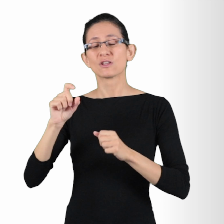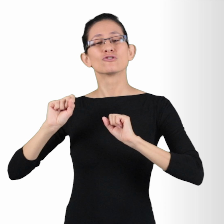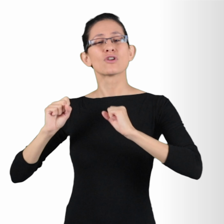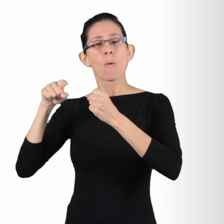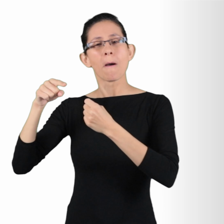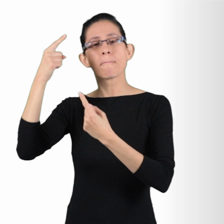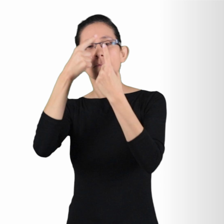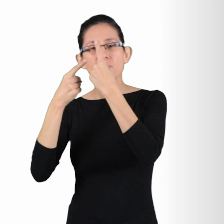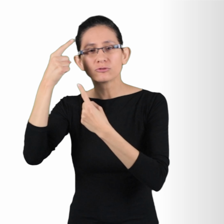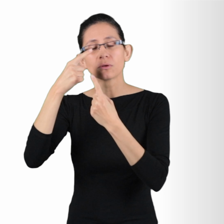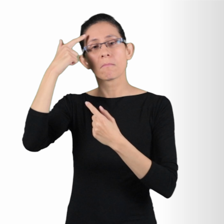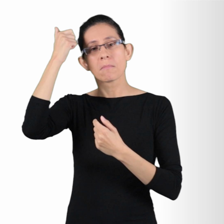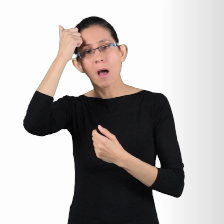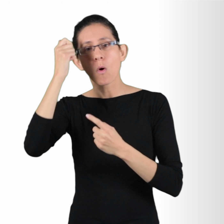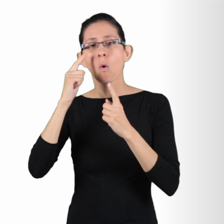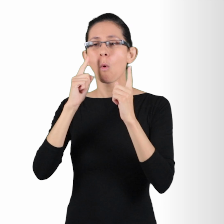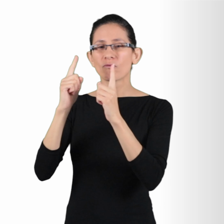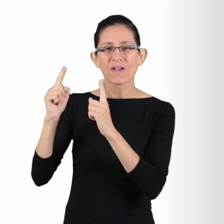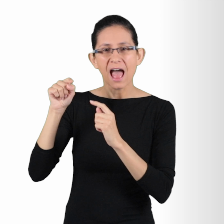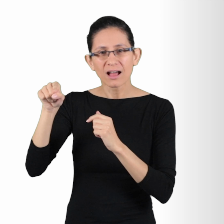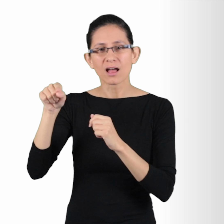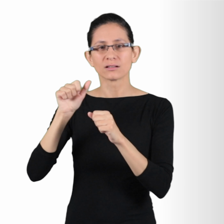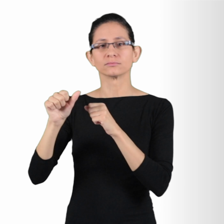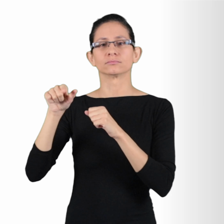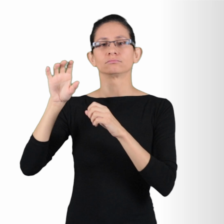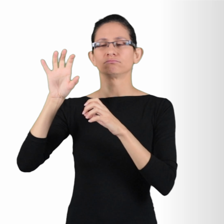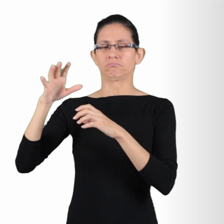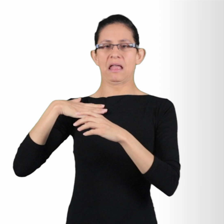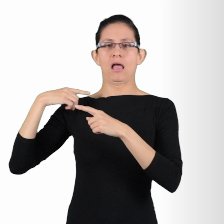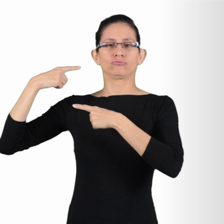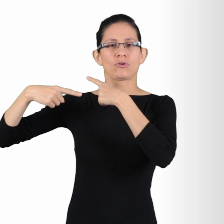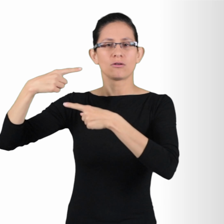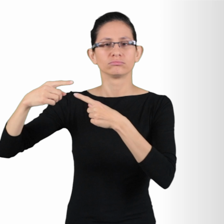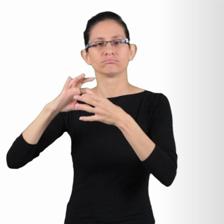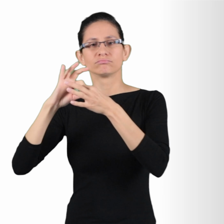Działanie myślenia, pamięci, uwagi jest elementem dziedziczonym,